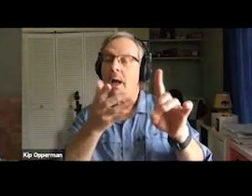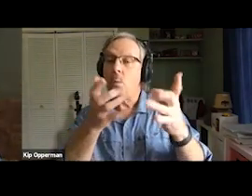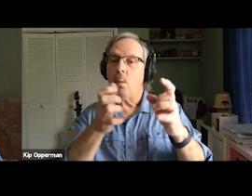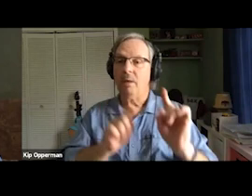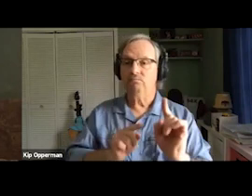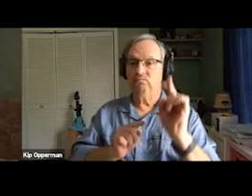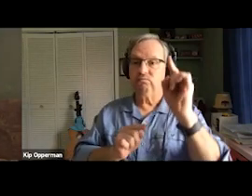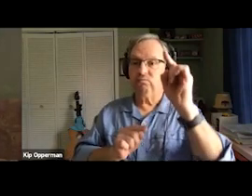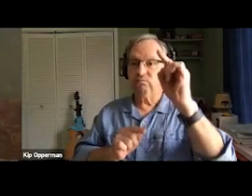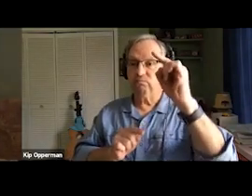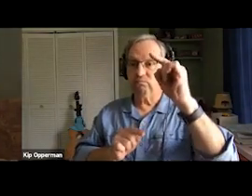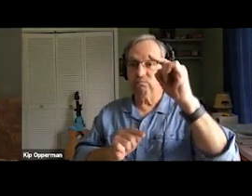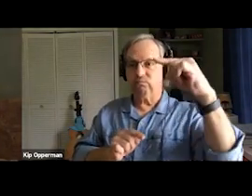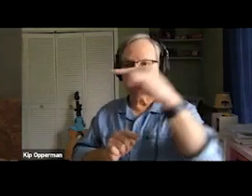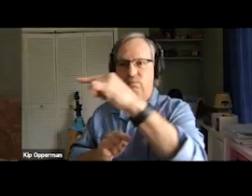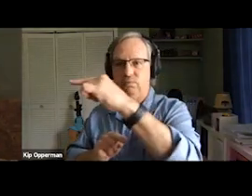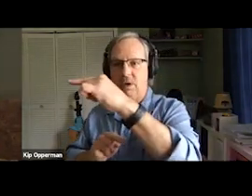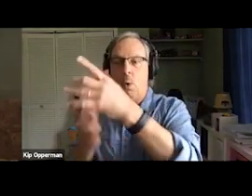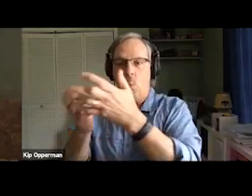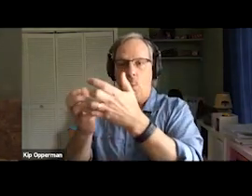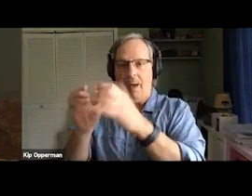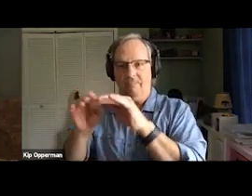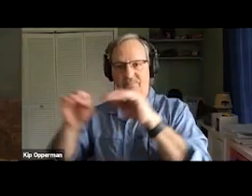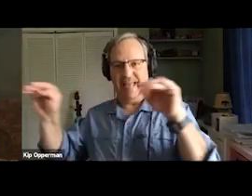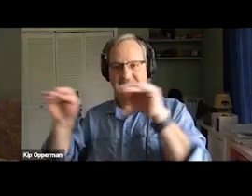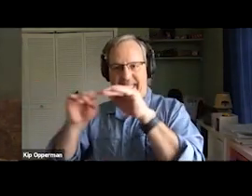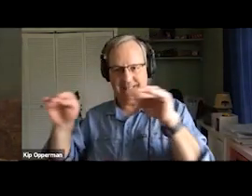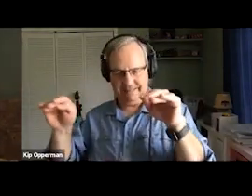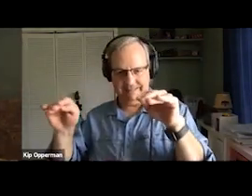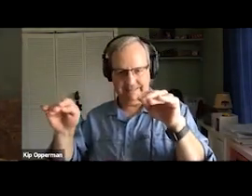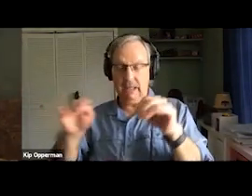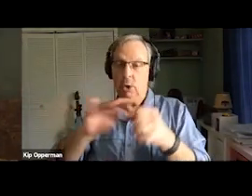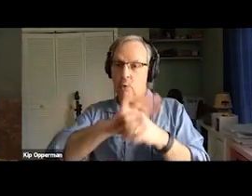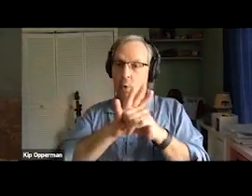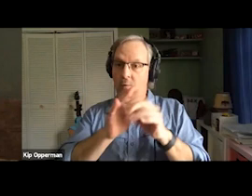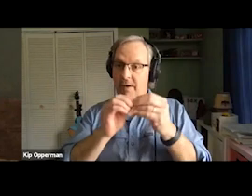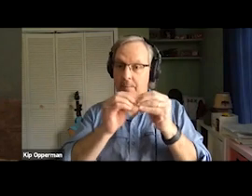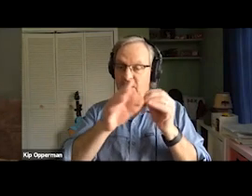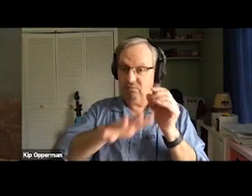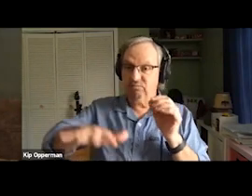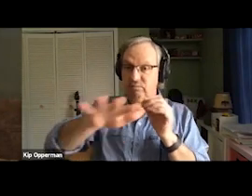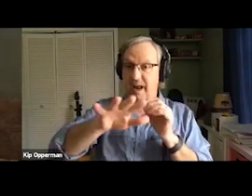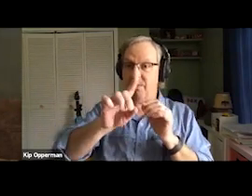Y nos complace que en el área metropolitana de Denver, las cifras de COVID entre nuestros clientes sin hogar